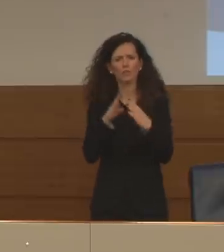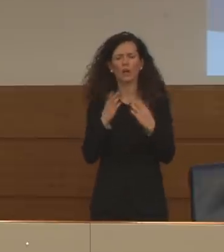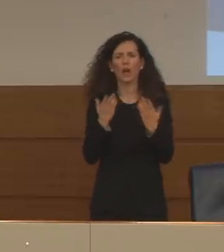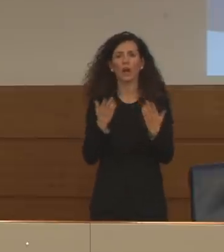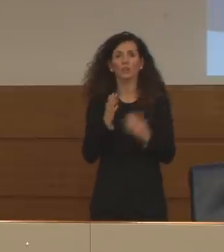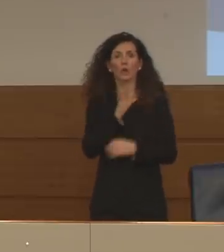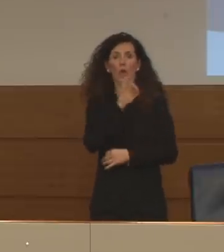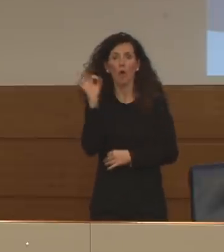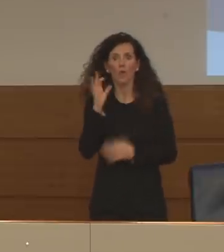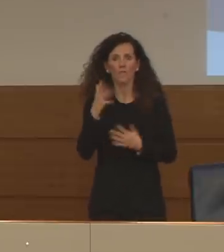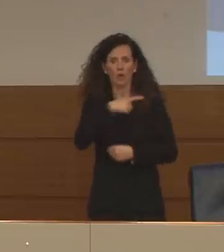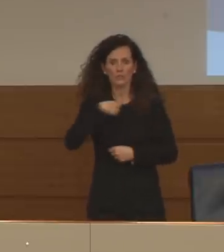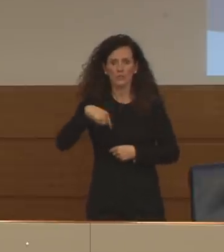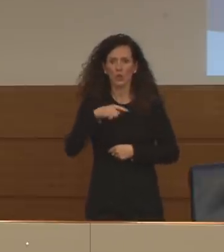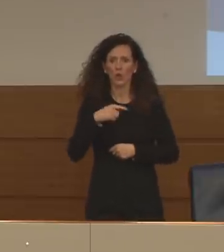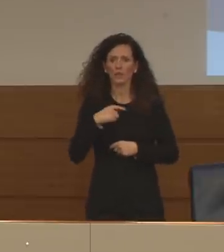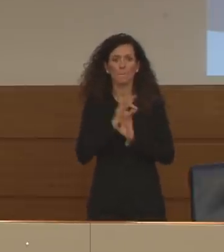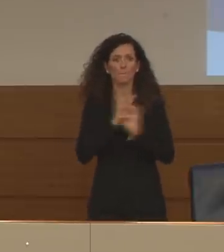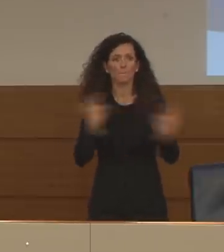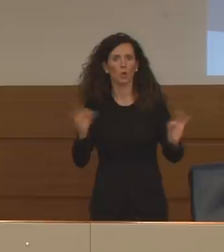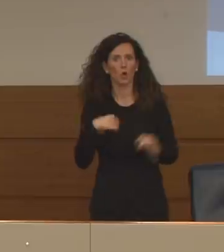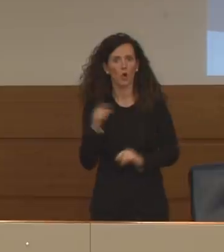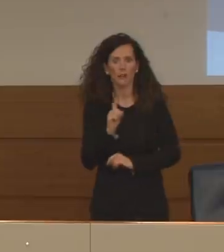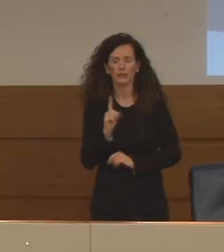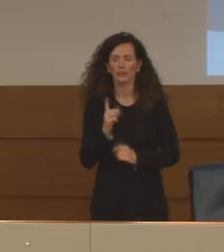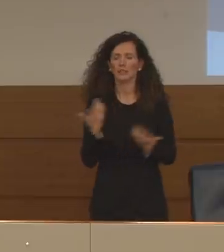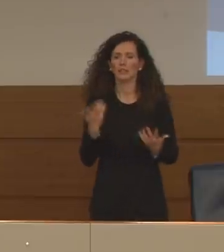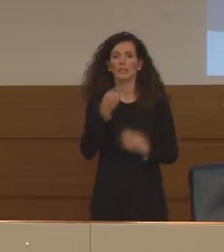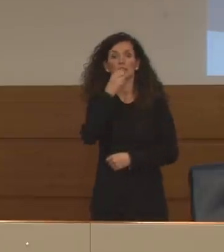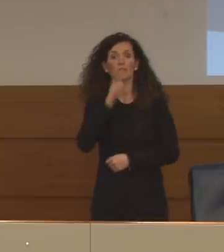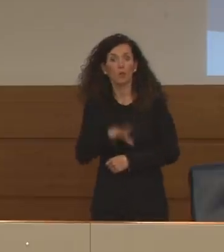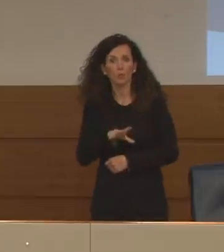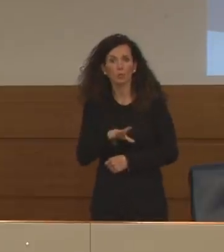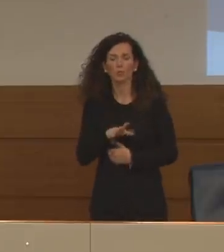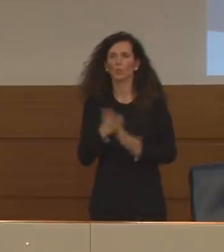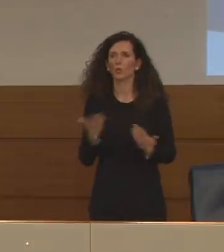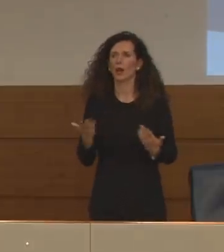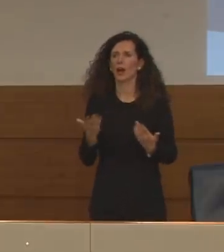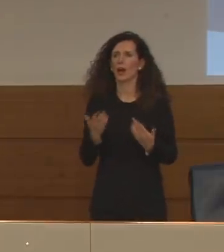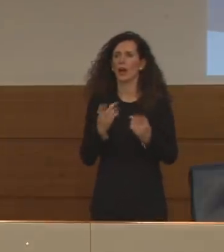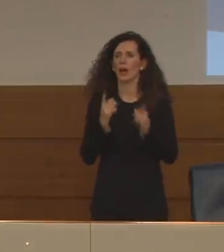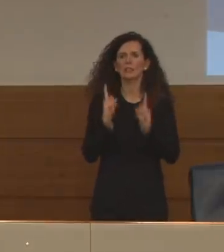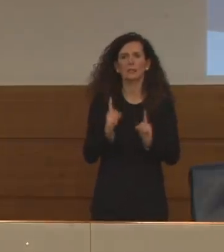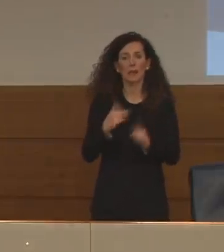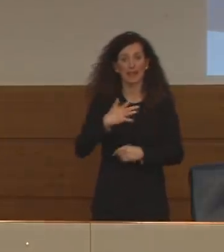siamo stati sfortunati, dipende dall'età della popolazione italiana, come lo